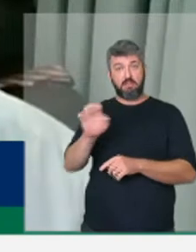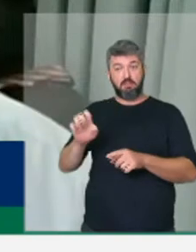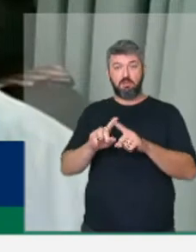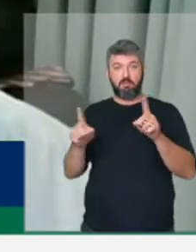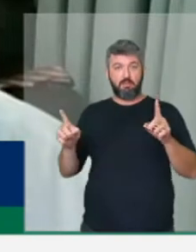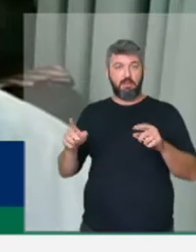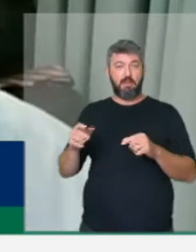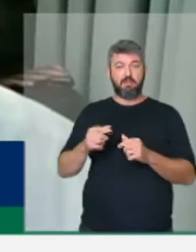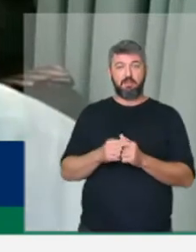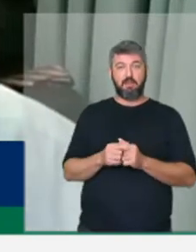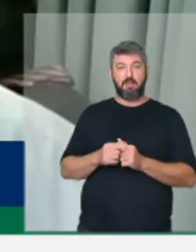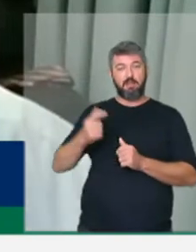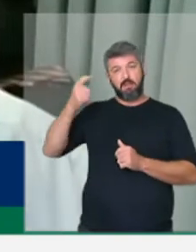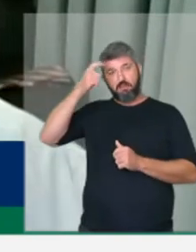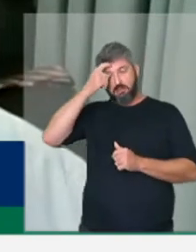CRÍTICAS CONSTRUTIVAS. A MAIORIA É CONTRA TUDO E A